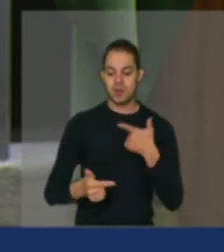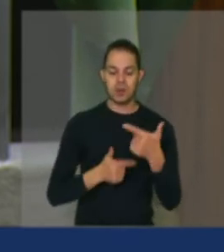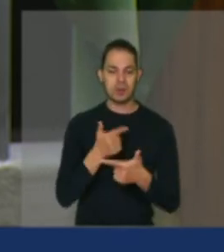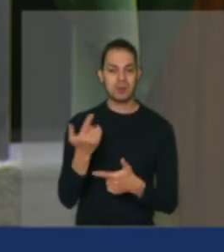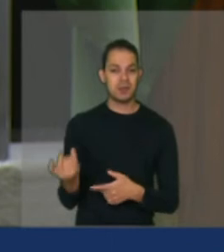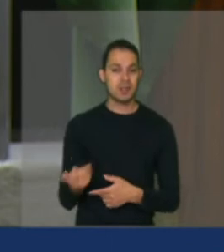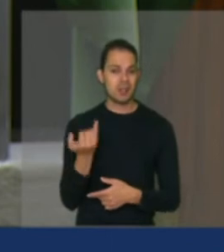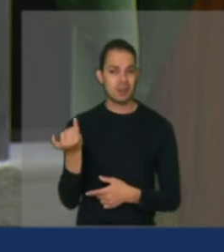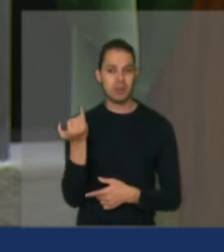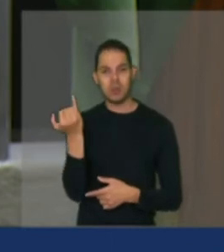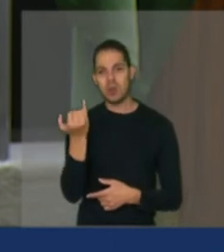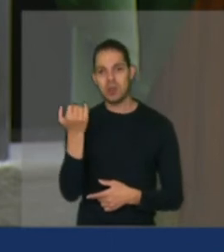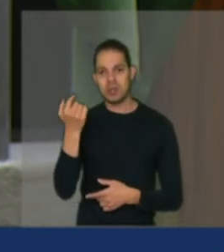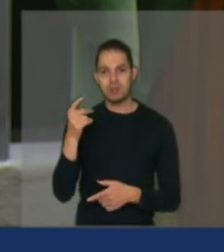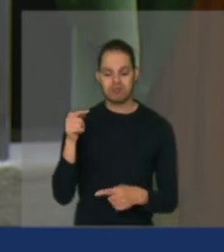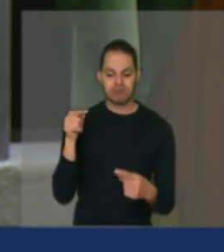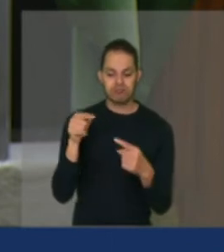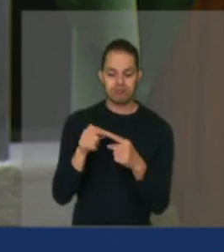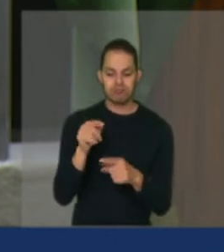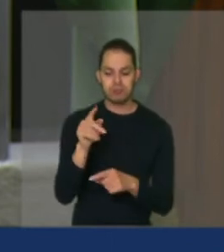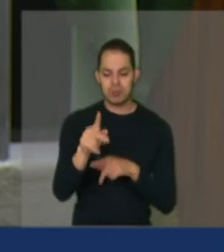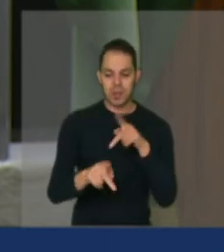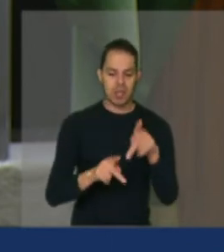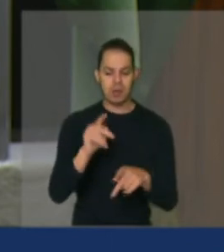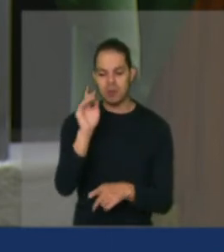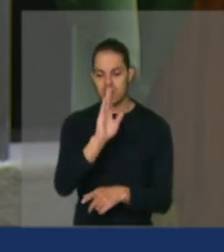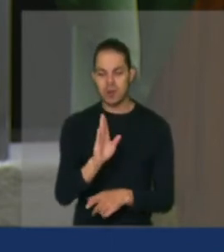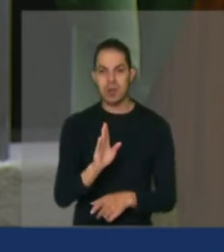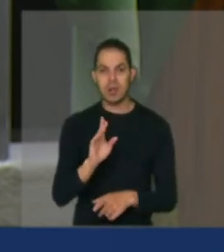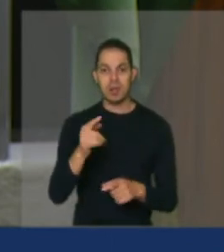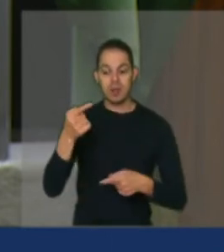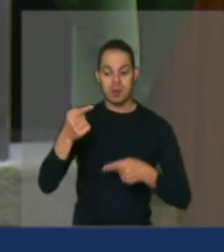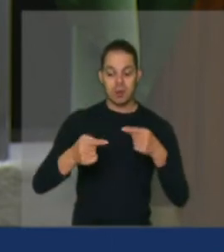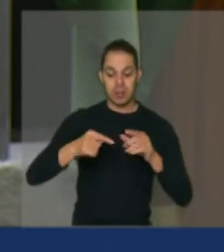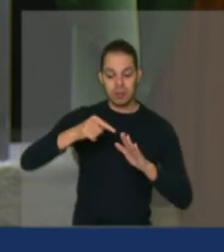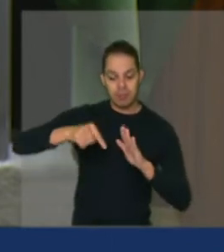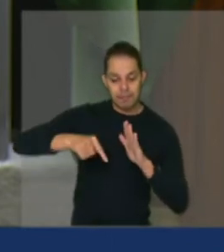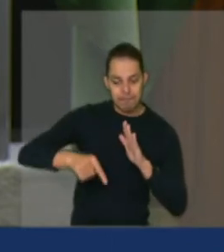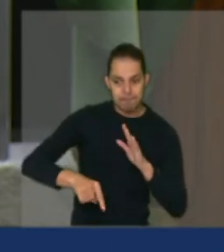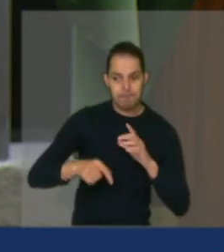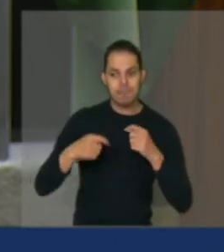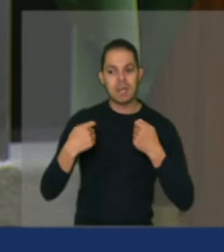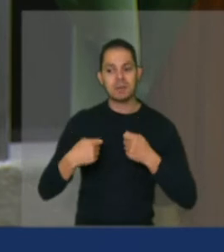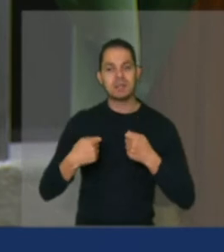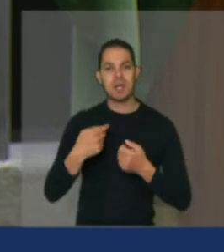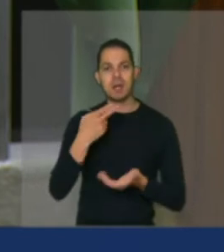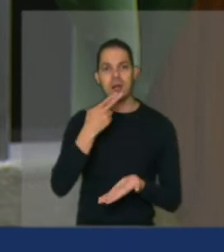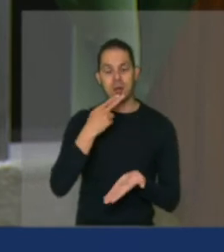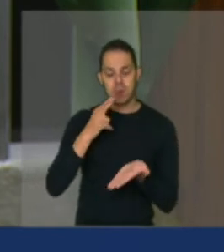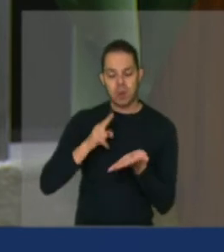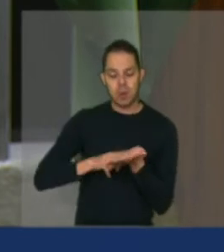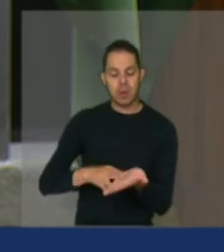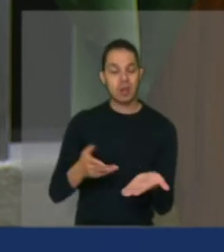POVO BRASILEIRO ENTENDO QUE NÓS PRECISAMOS APROFUNDAR ESSE DEBATE, NÃO É PORQUE O CORREIO, NESSE MOMENTO, TEM PROBLEMAS E DIFICULDADES NA